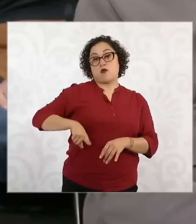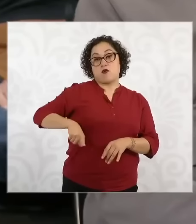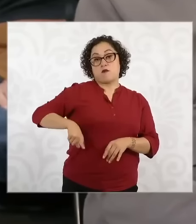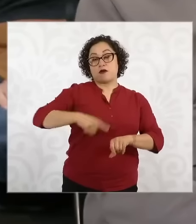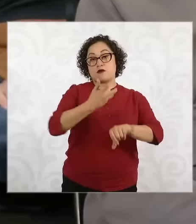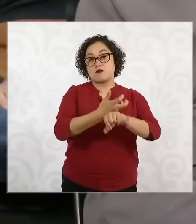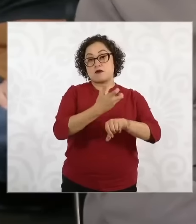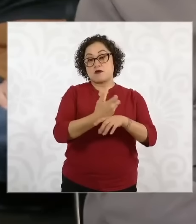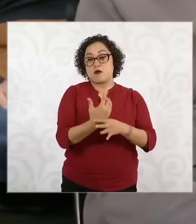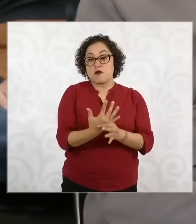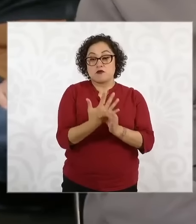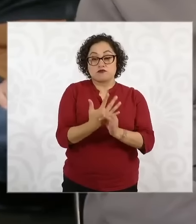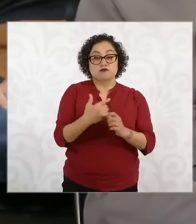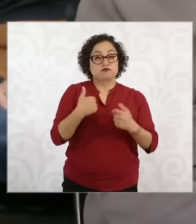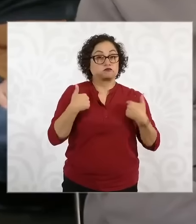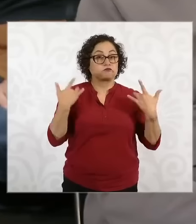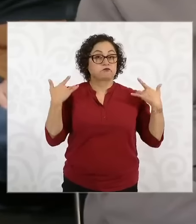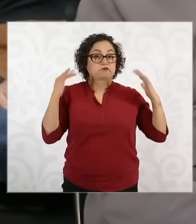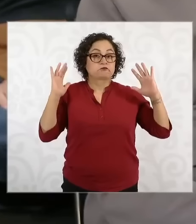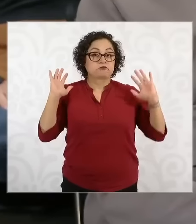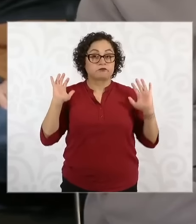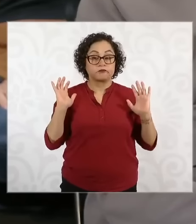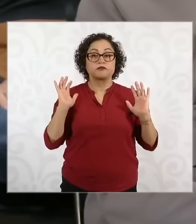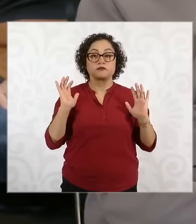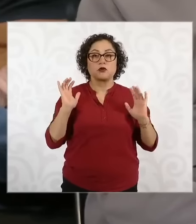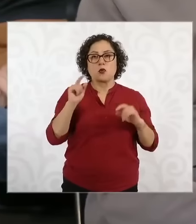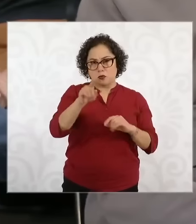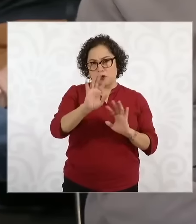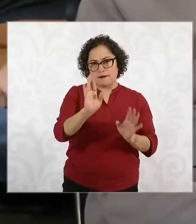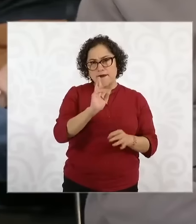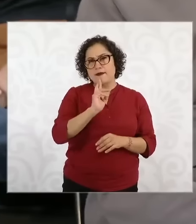a ustedes ya les respondió Estados Unidos a estas solicitudes de información de si